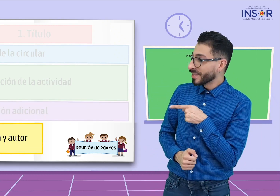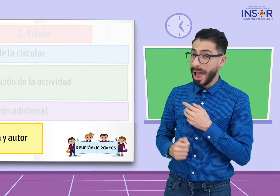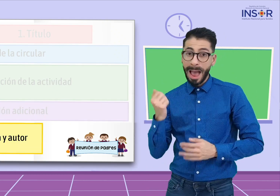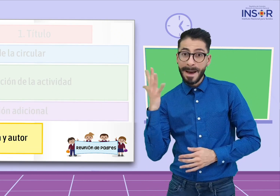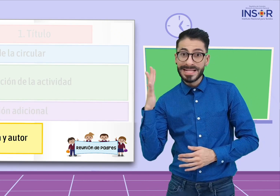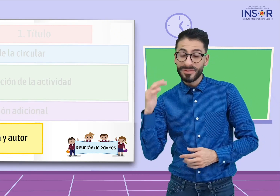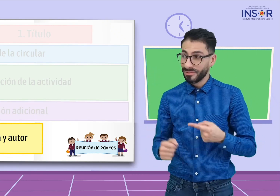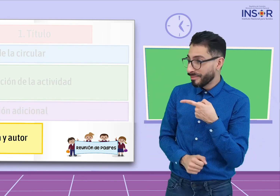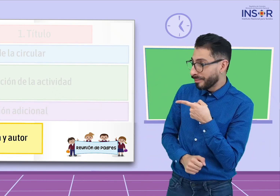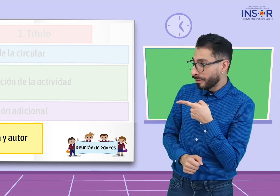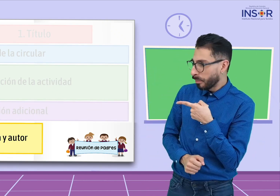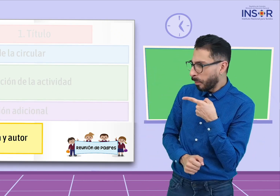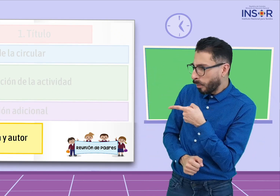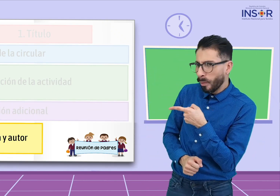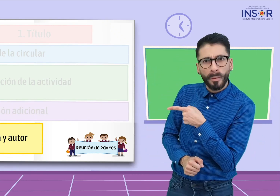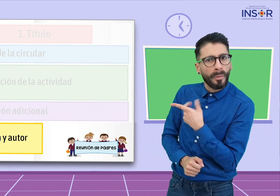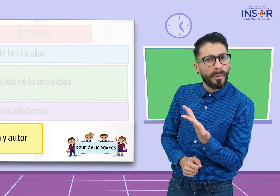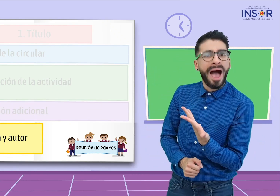La quinta parte de color amarillo.